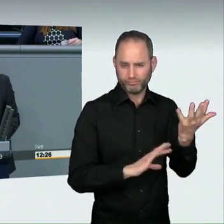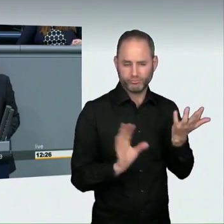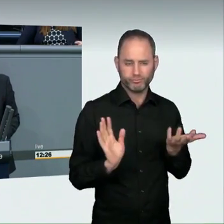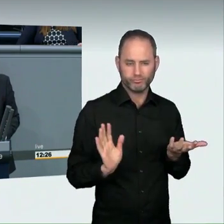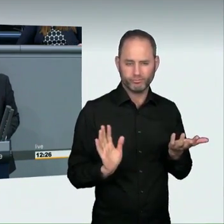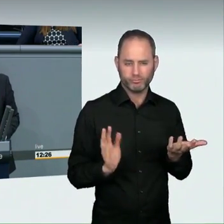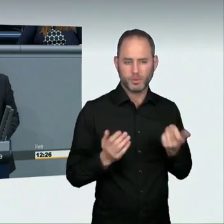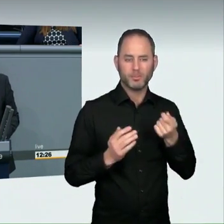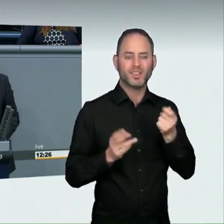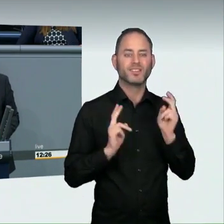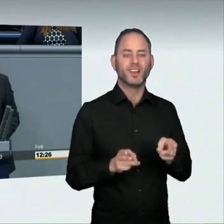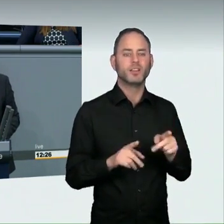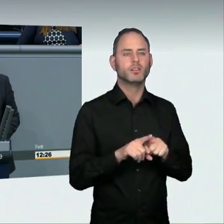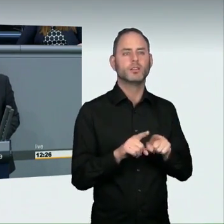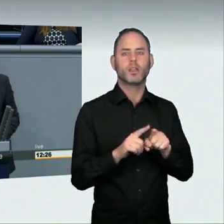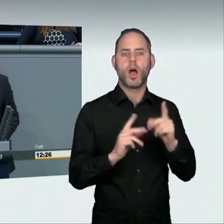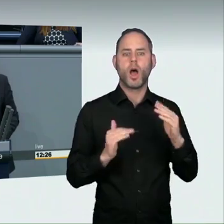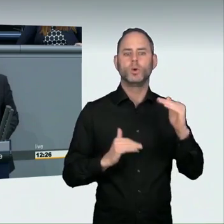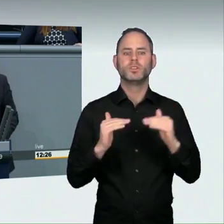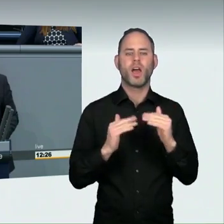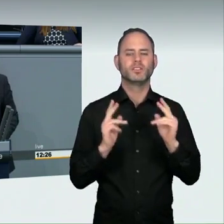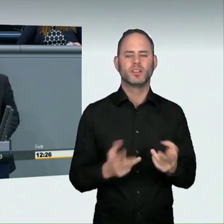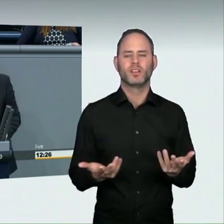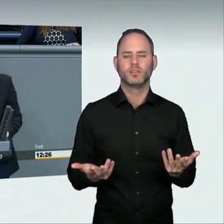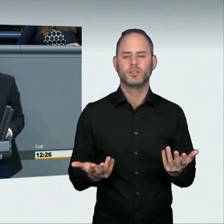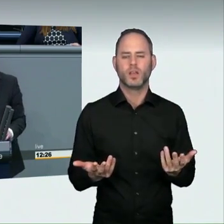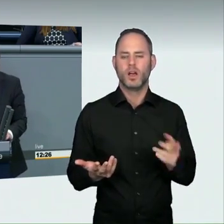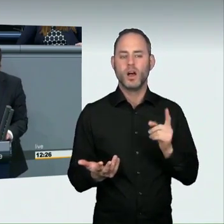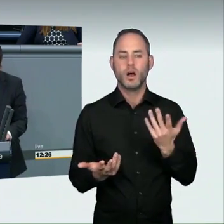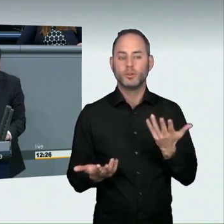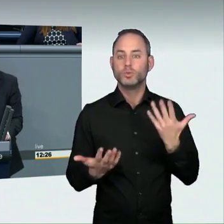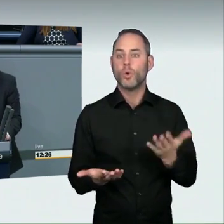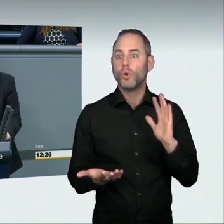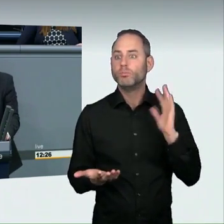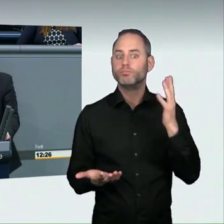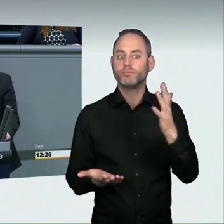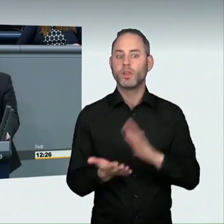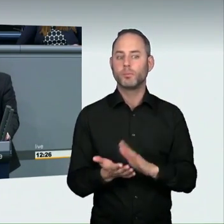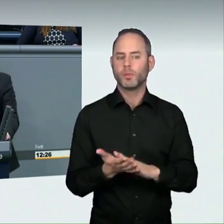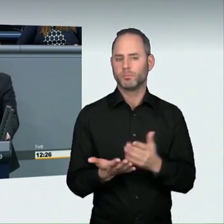Dafür stehen wir Grünen, sowohl mit unserem Antrag als auch mit unseren Gesetzentwürfen. (Applaus)